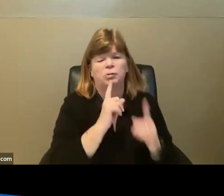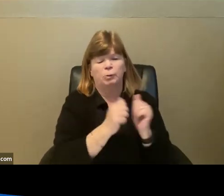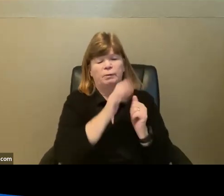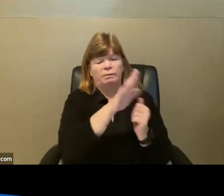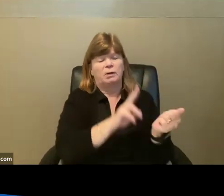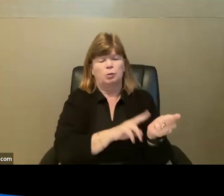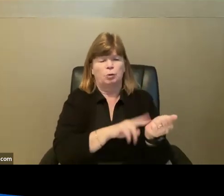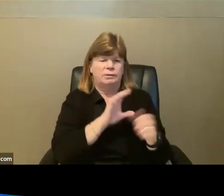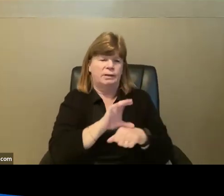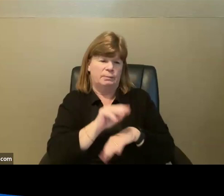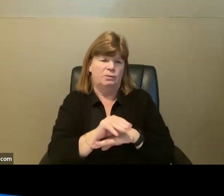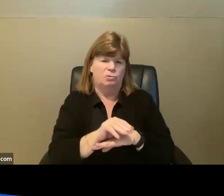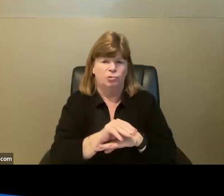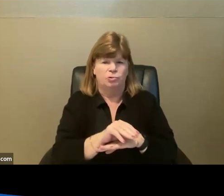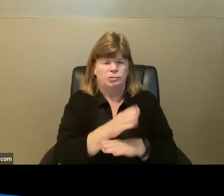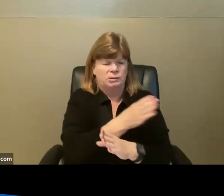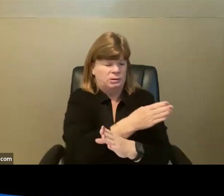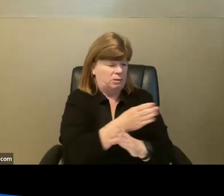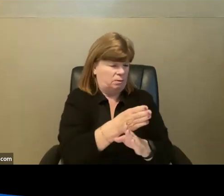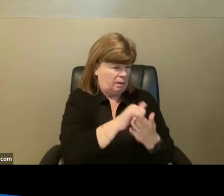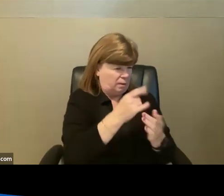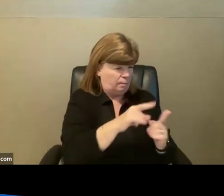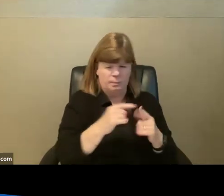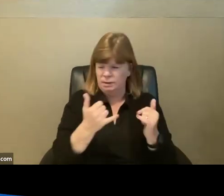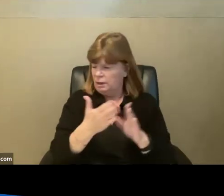eso estaba sucediendo en este momento, pero ahora esto está sucediendo.